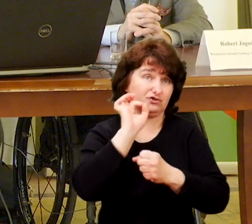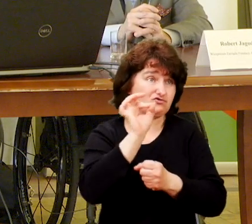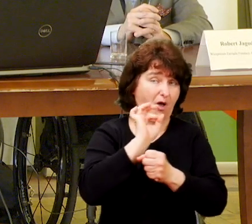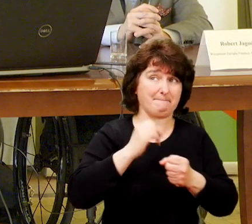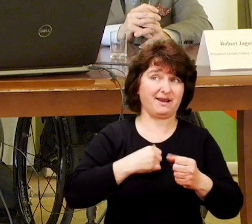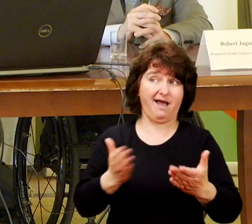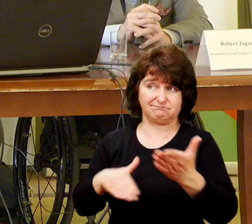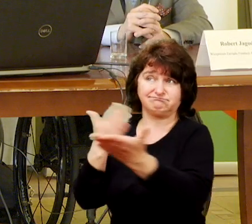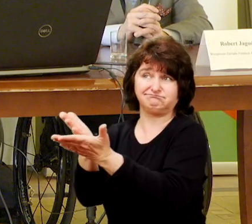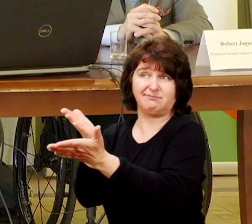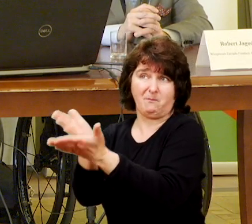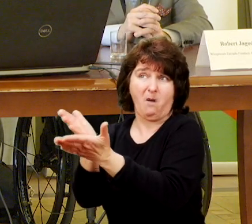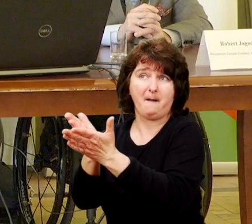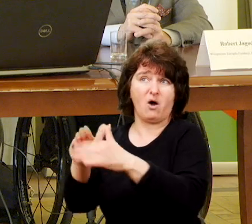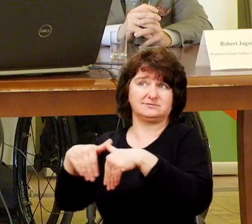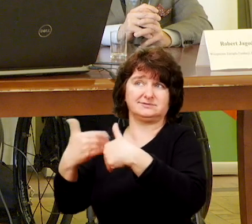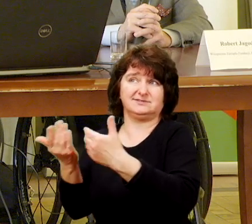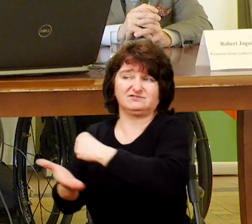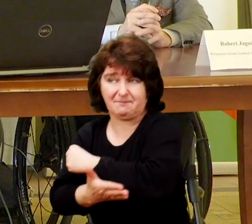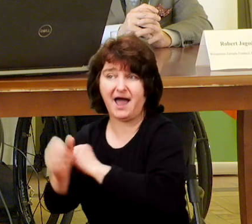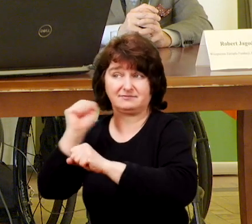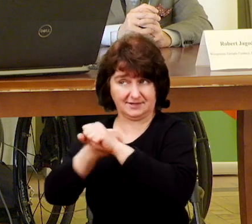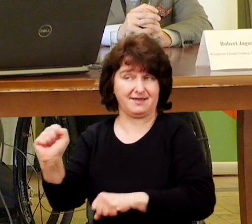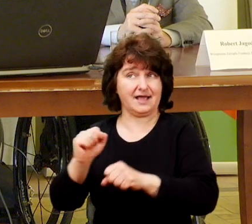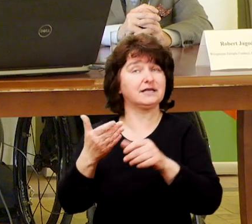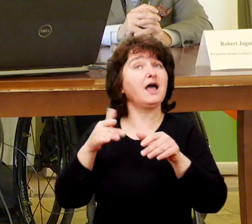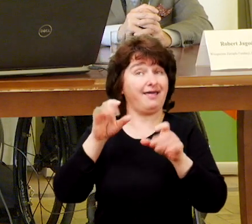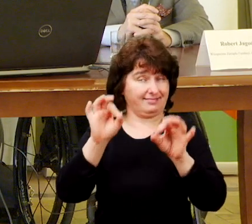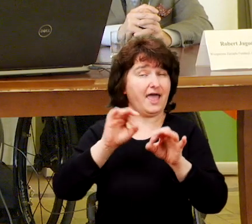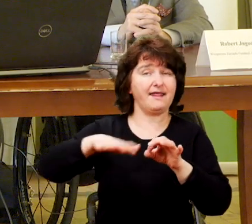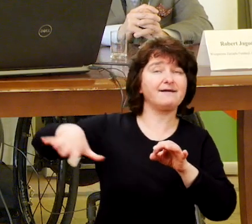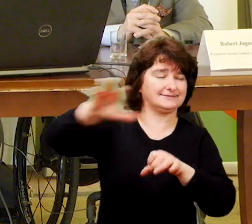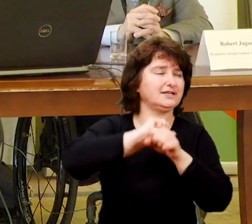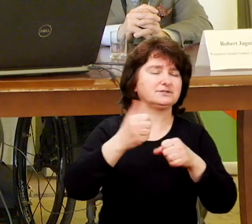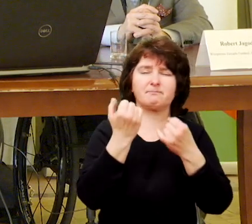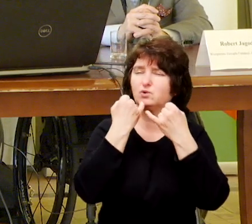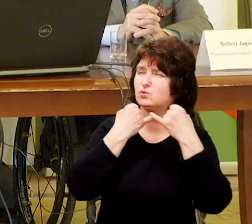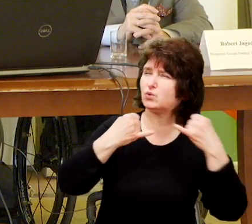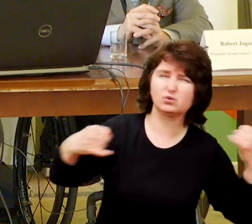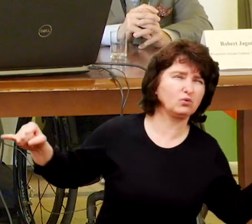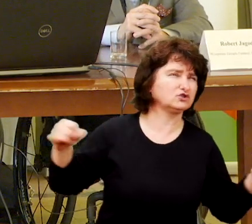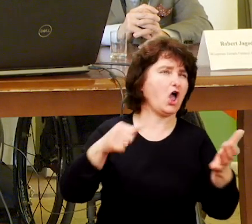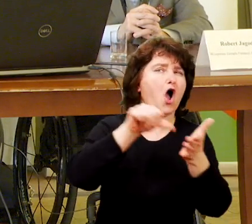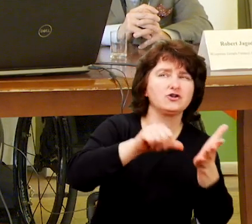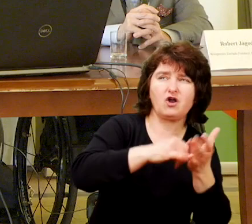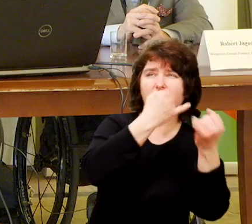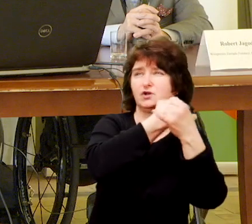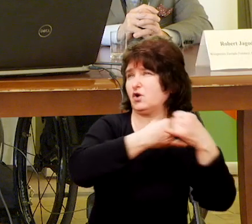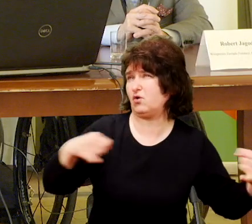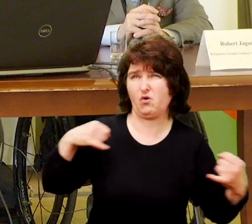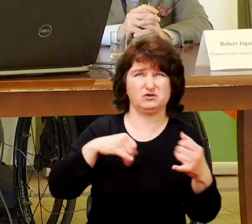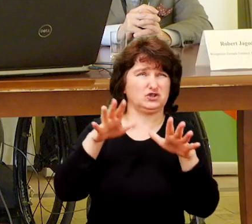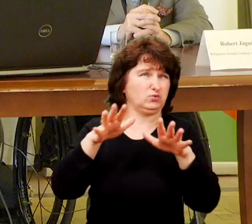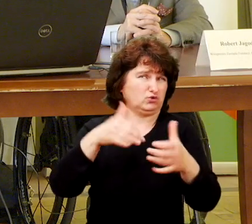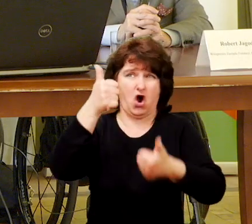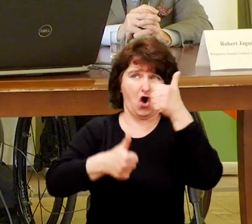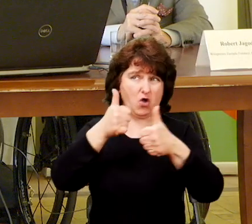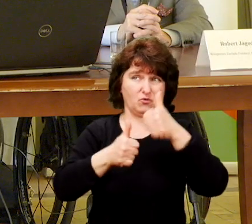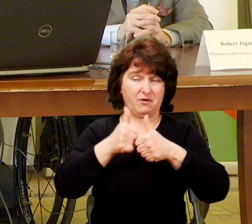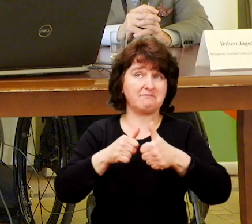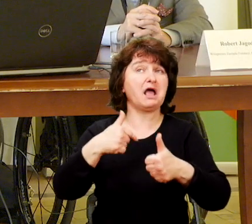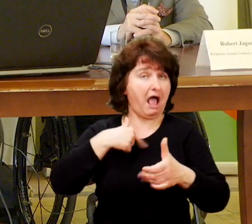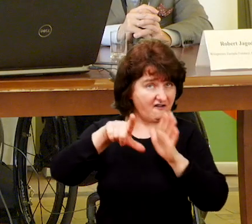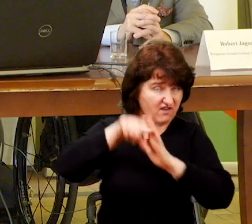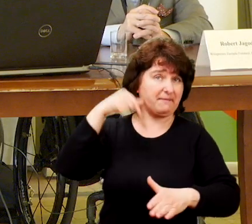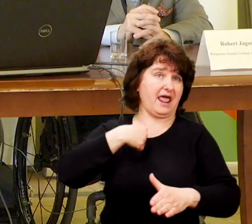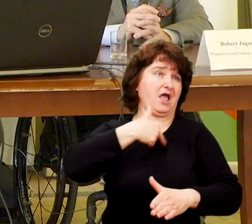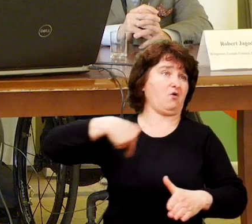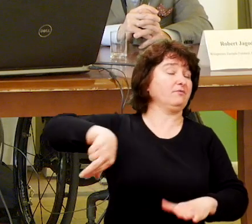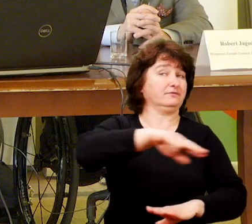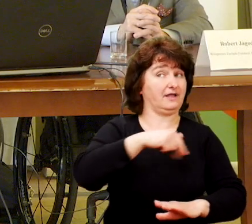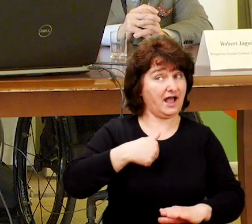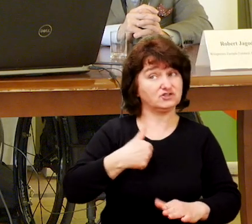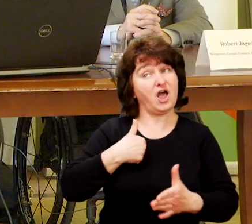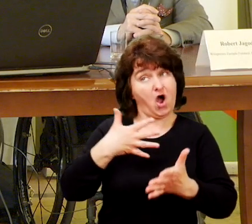W tej chwili tych placówek trochę już jest i można wybierać. Więc to państwu dedykuję i samorządom to, że można naszą pracę w ten sposób oceniać.